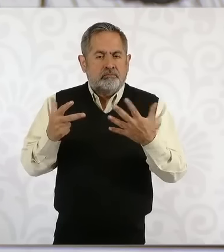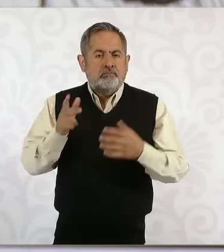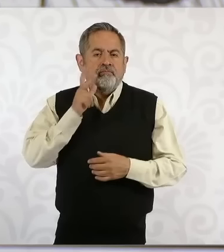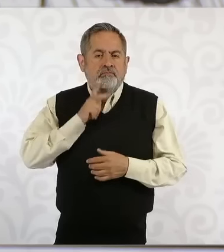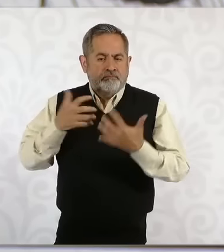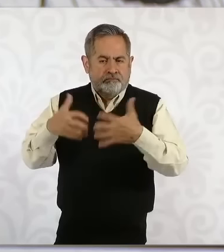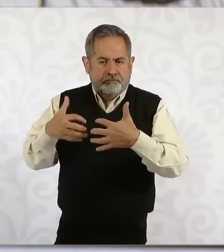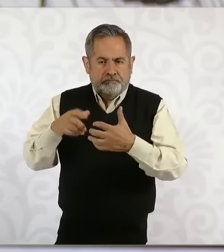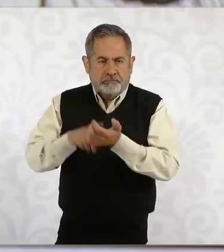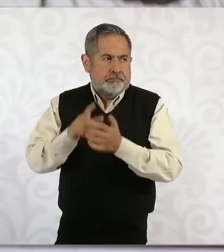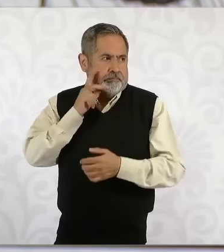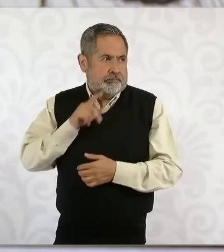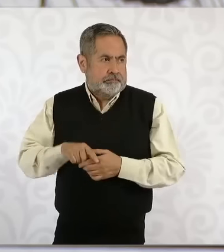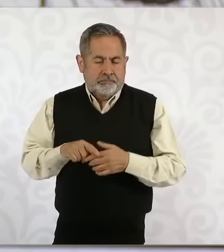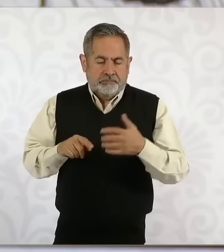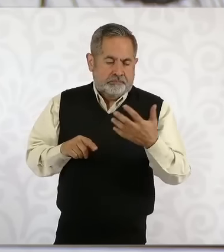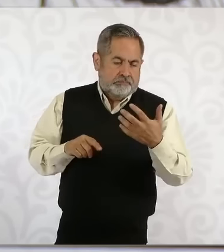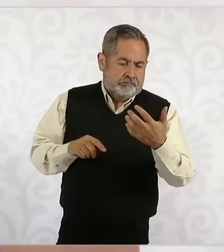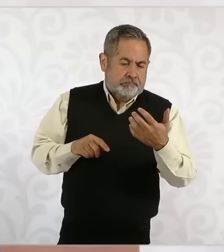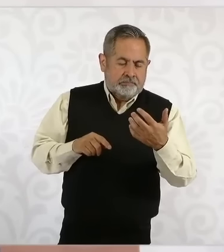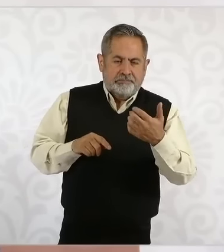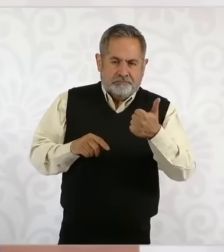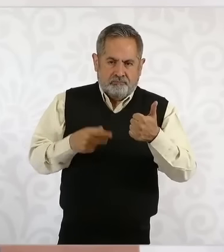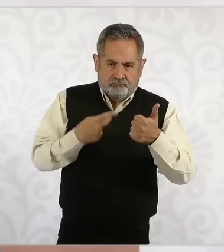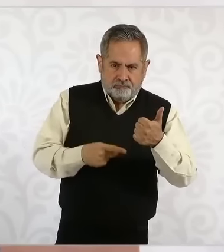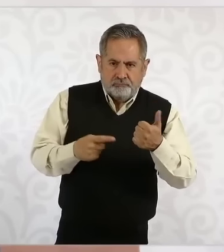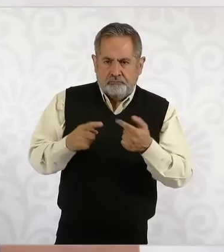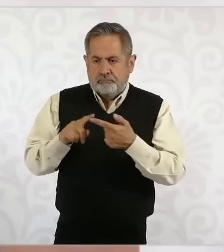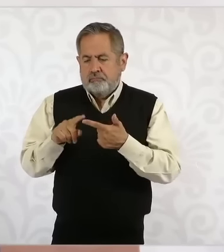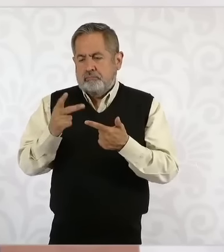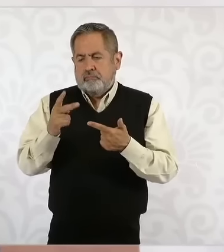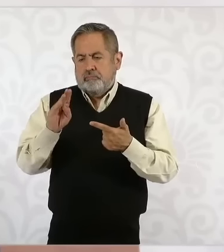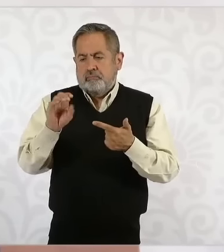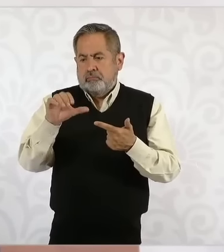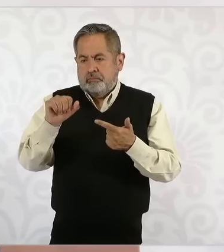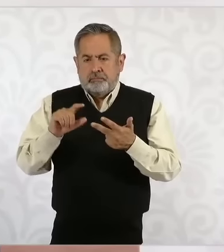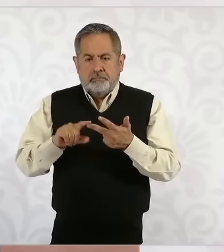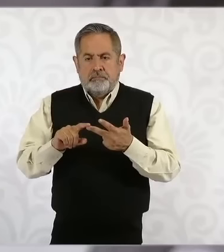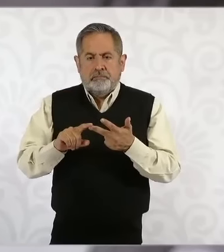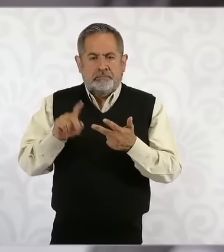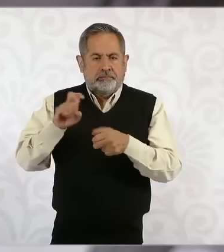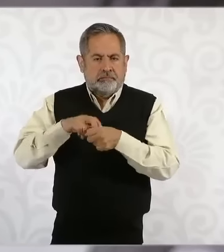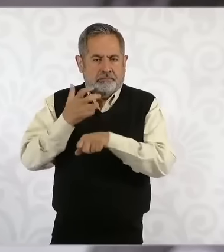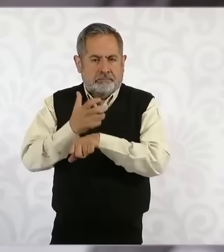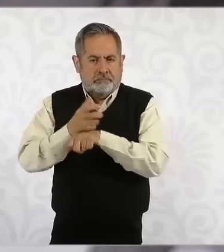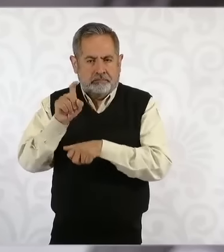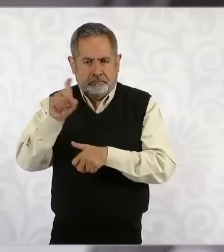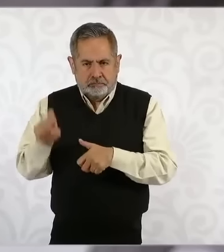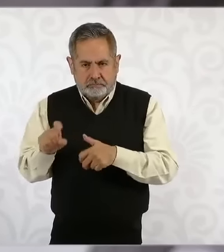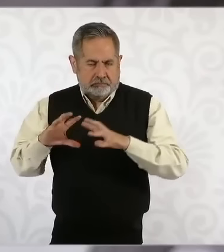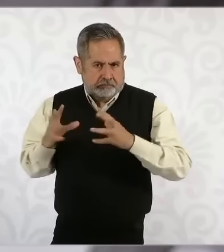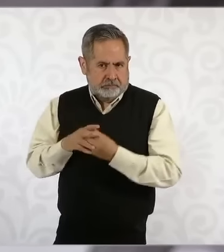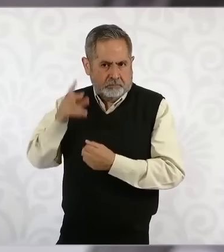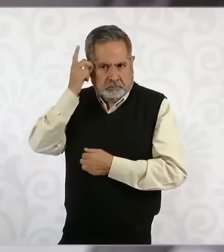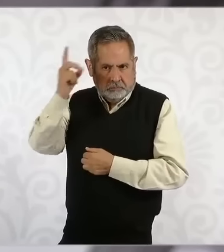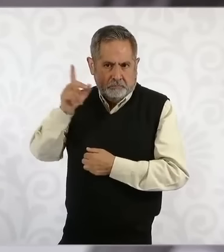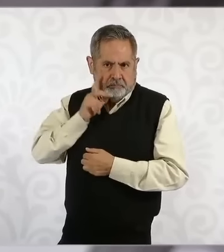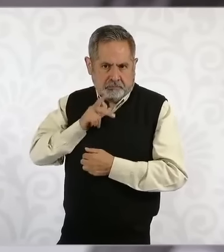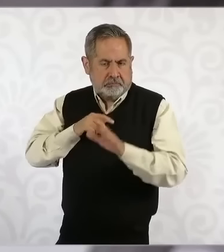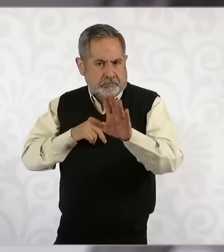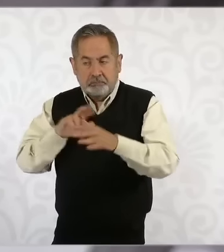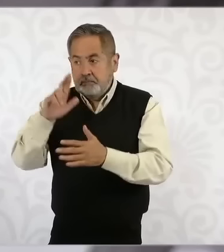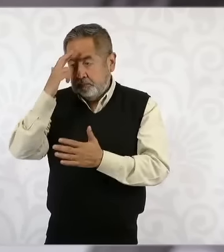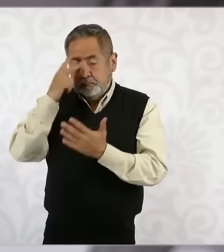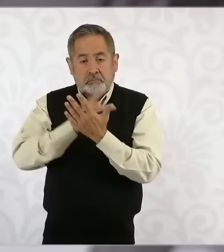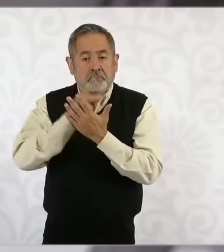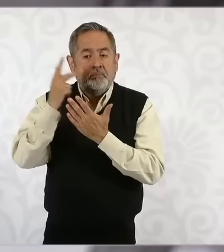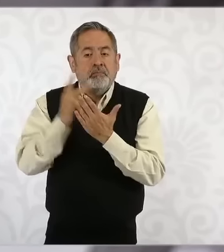De Park. E recuerden que se hizo un programa con el presidente López Obrador para construir